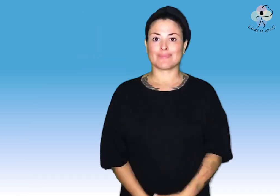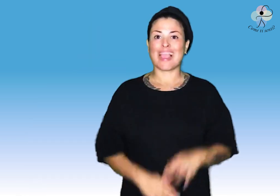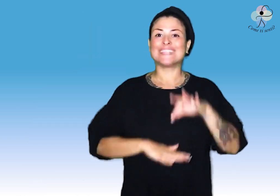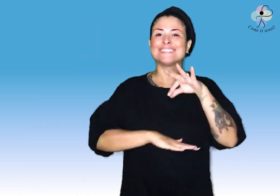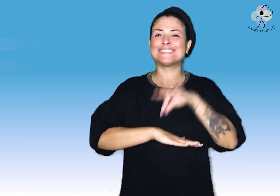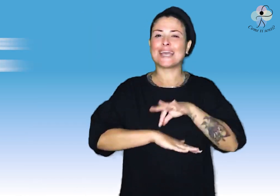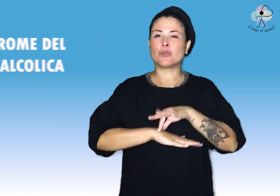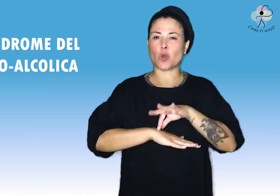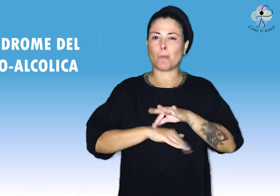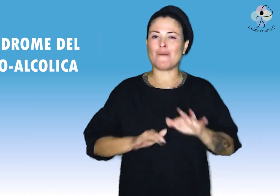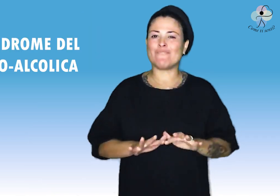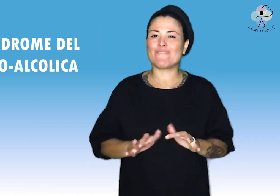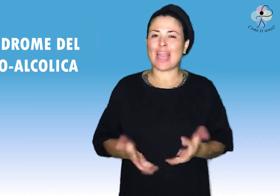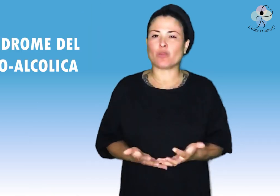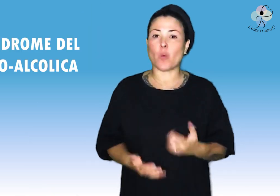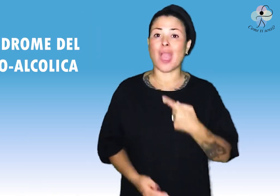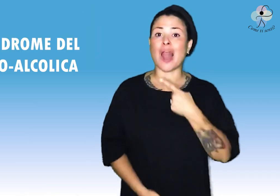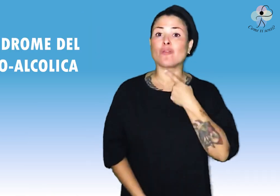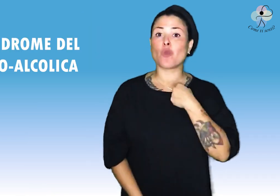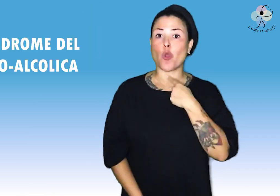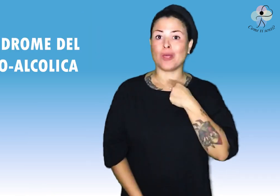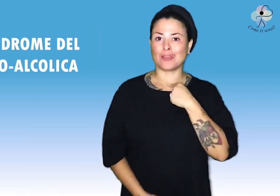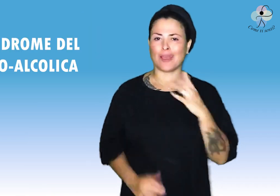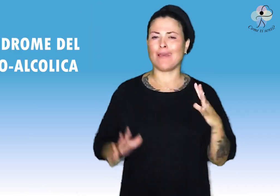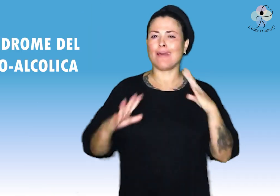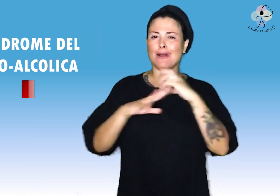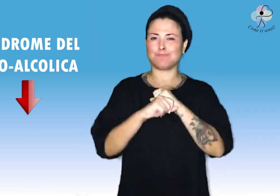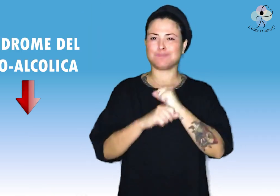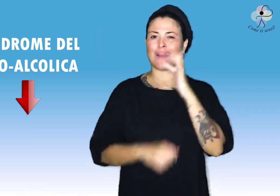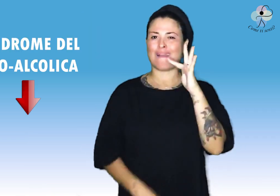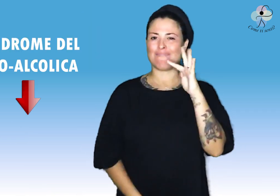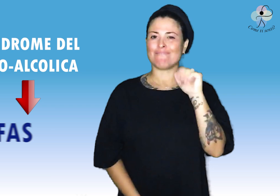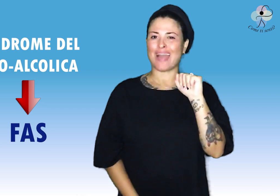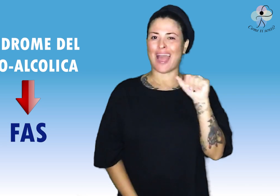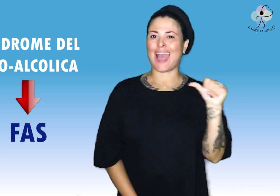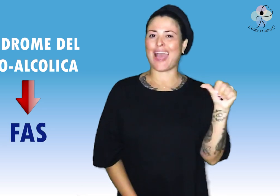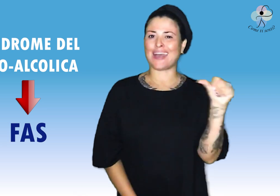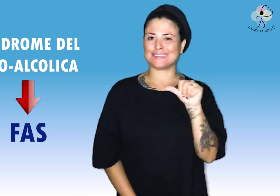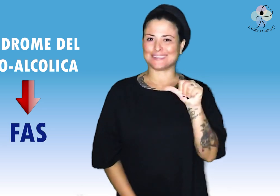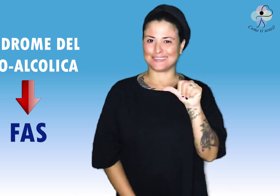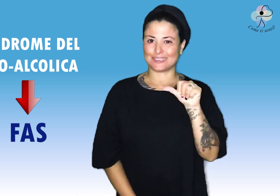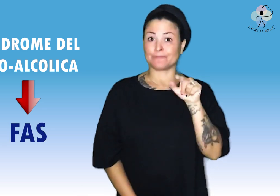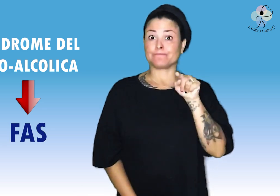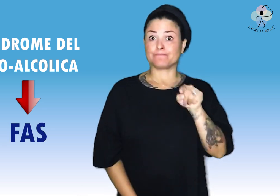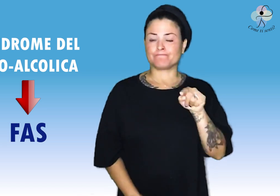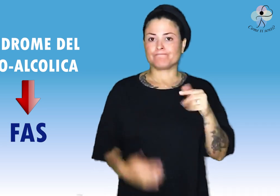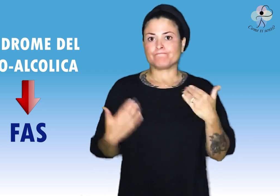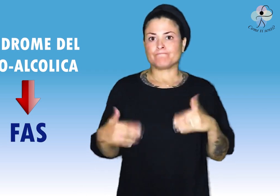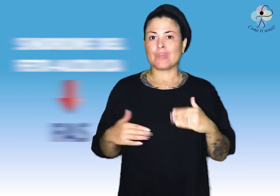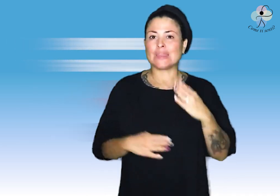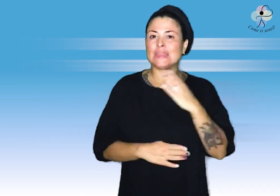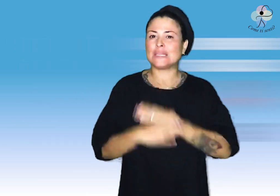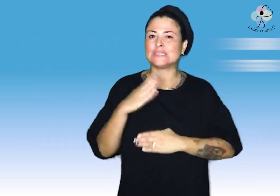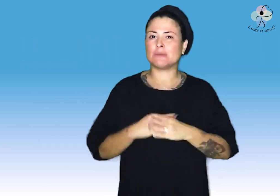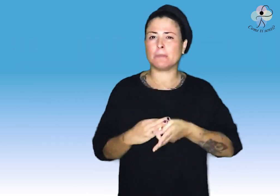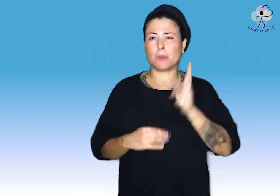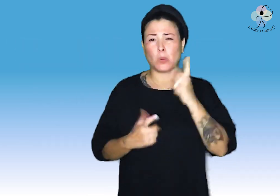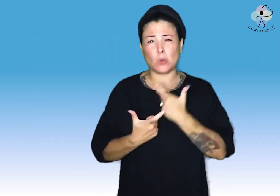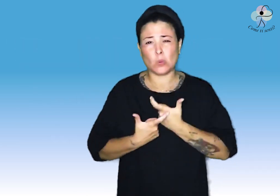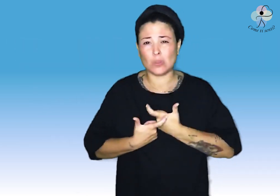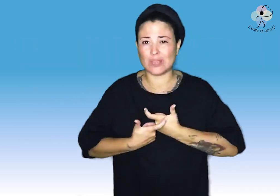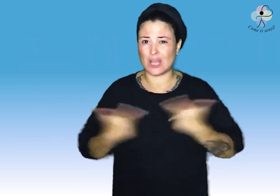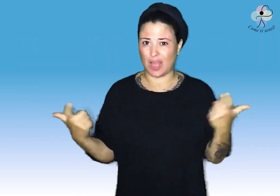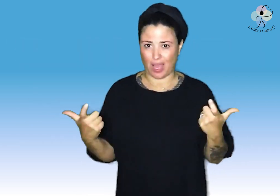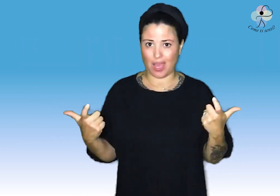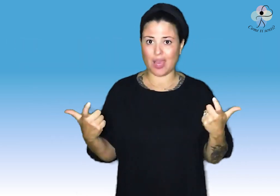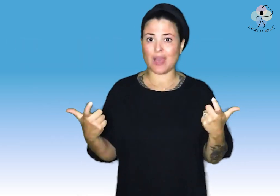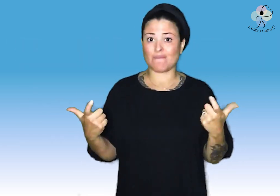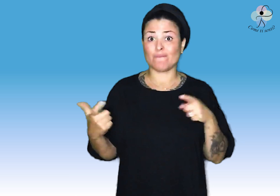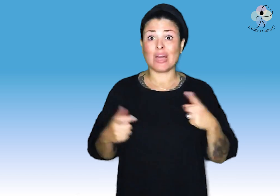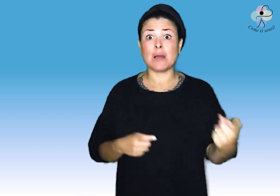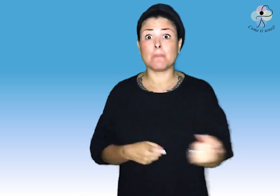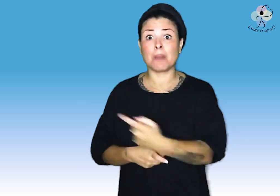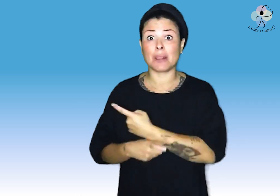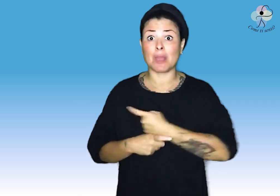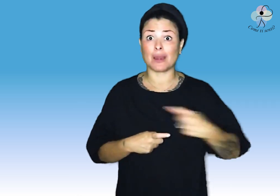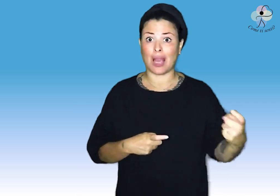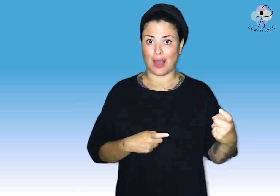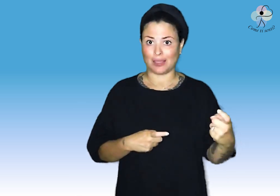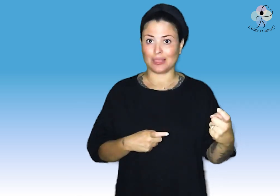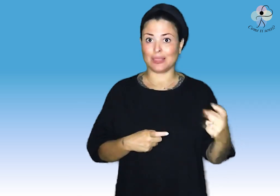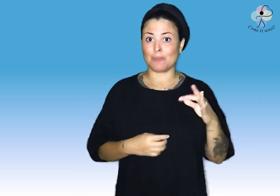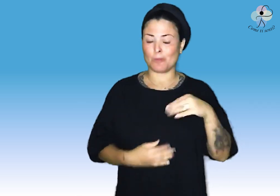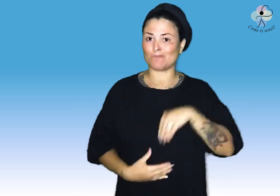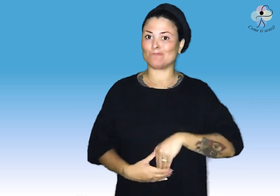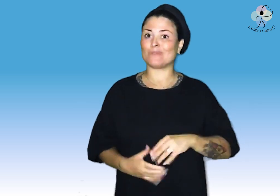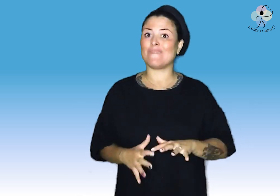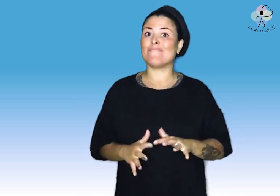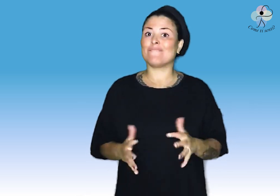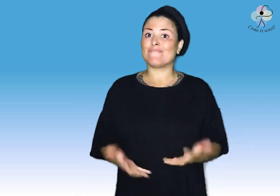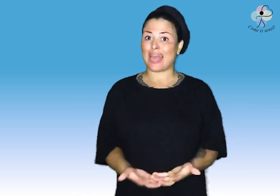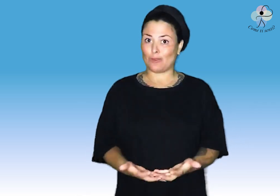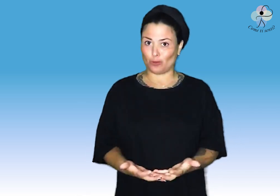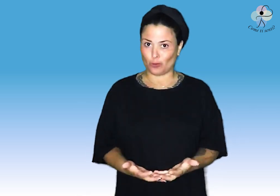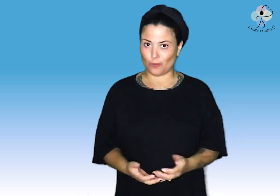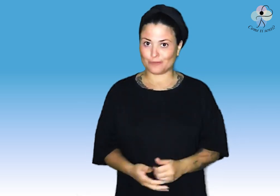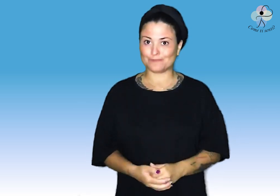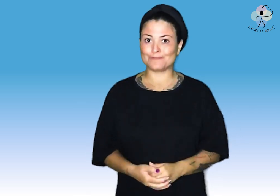La sindrome feto-alcolica (FAS) è la più grave disabilità permanente che si manifesta nel feto,